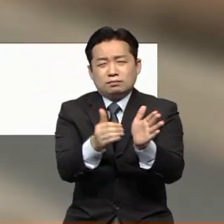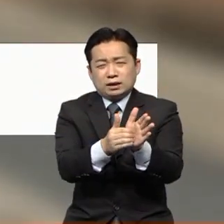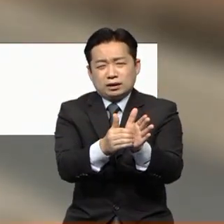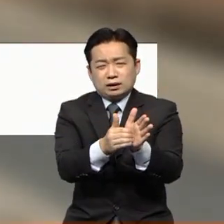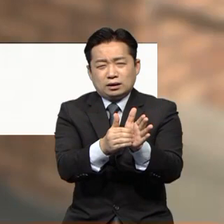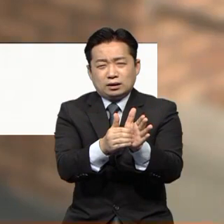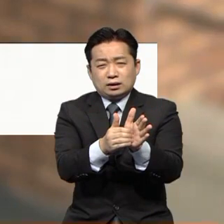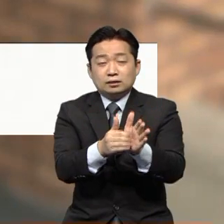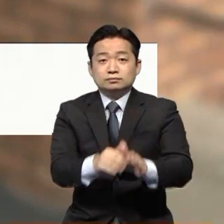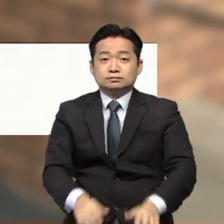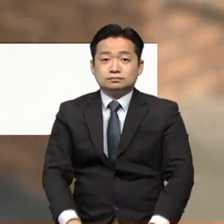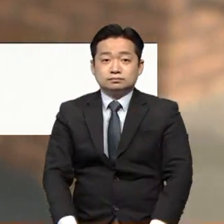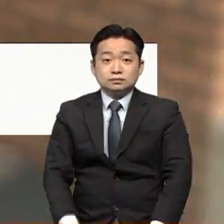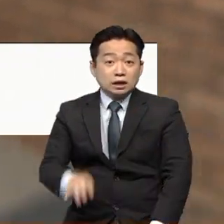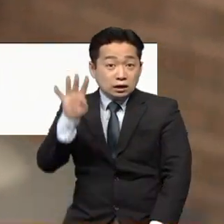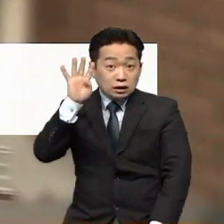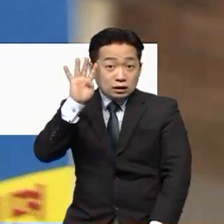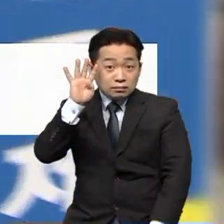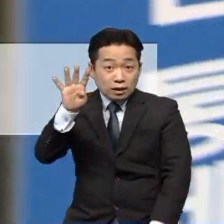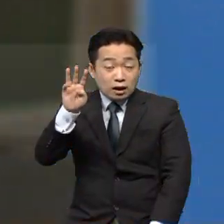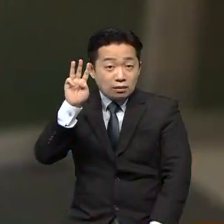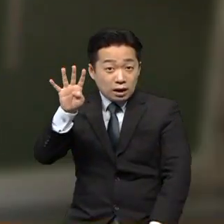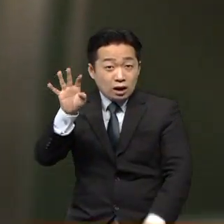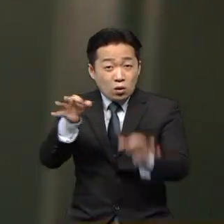받았습니다. 사흘 사이 누적 확진자는 60명을